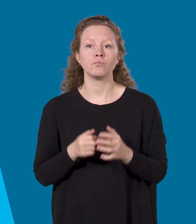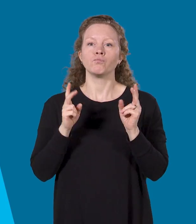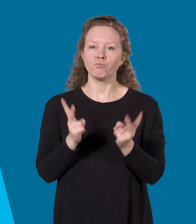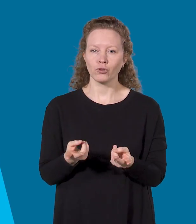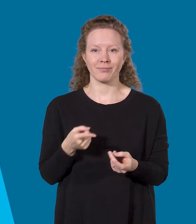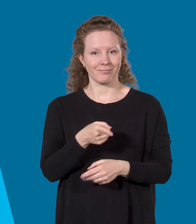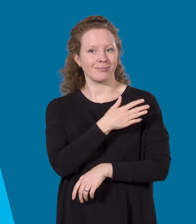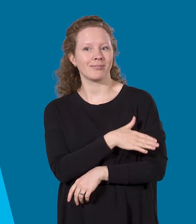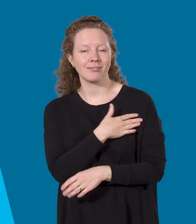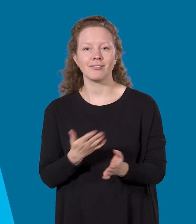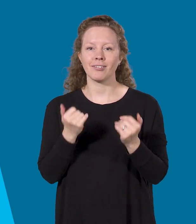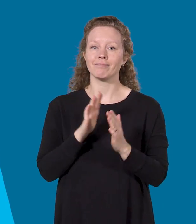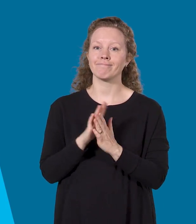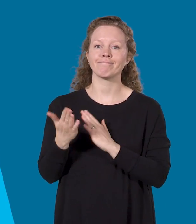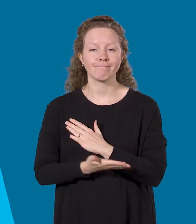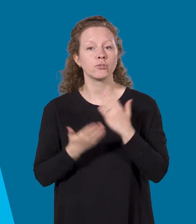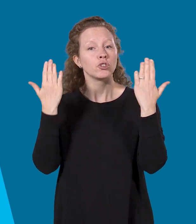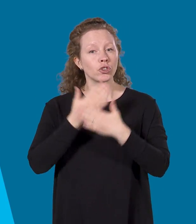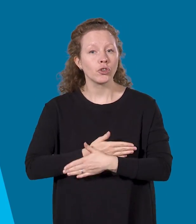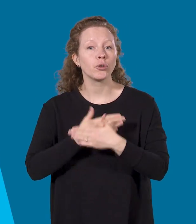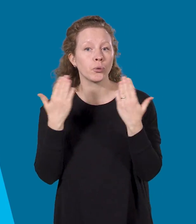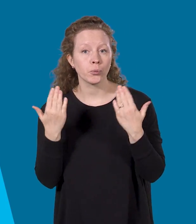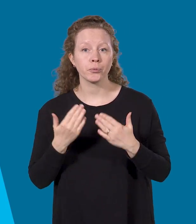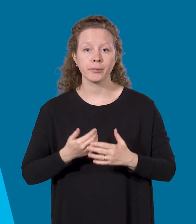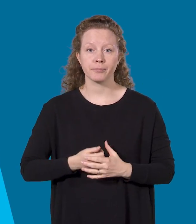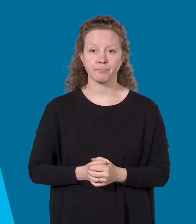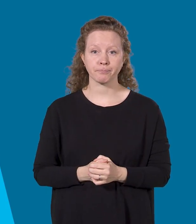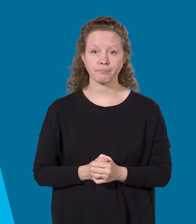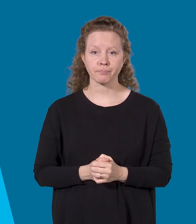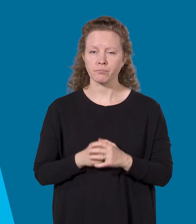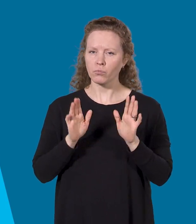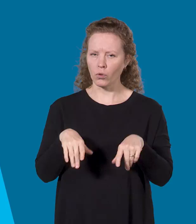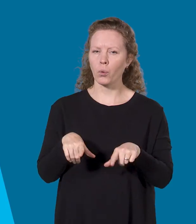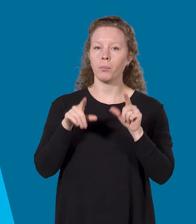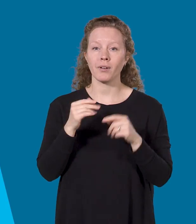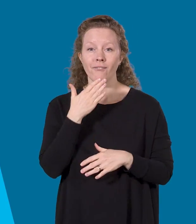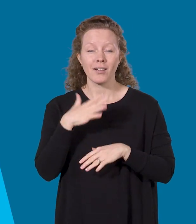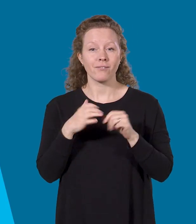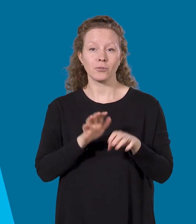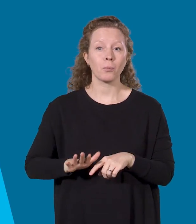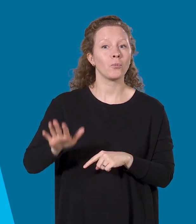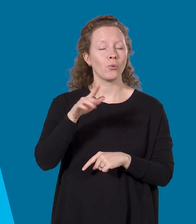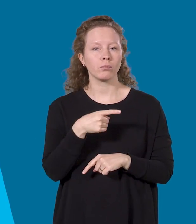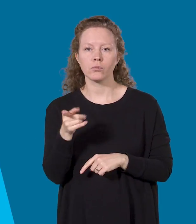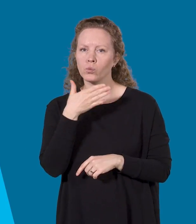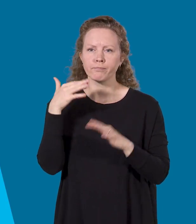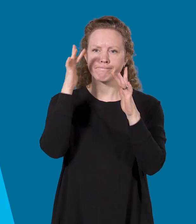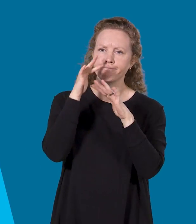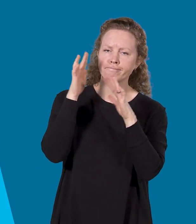och tjänsten ska vara lättillgänglig för kunden dygnet runt. Det har dock visat sig att till exempel välfärdsområdena ännu inte har tänkt ut -